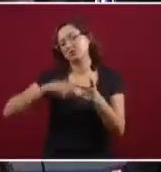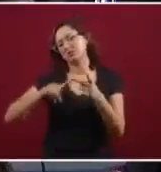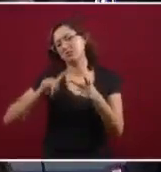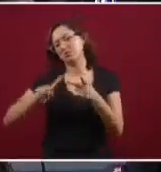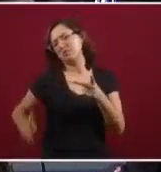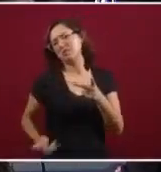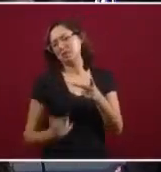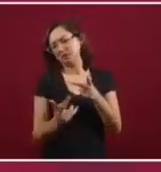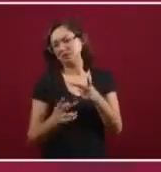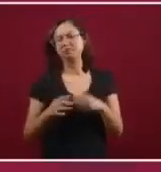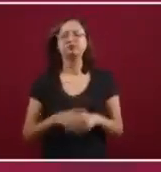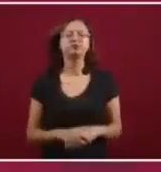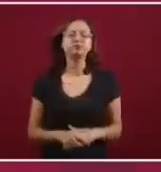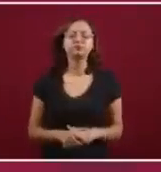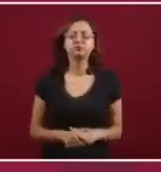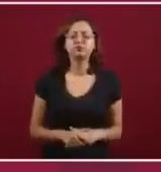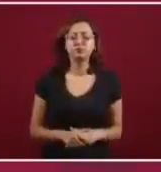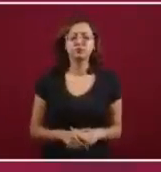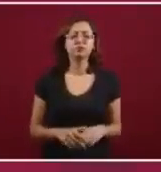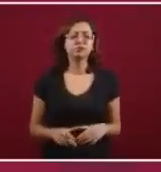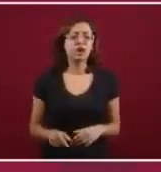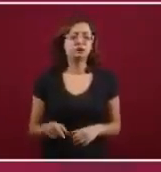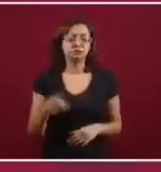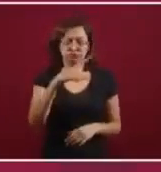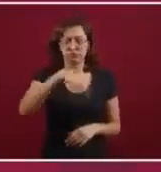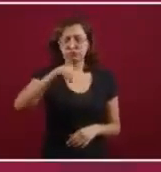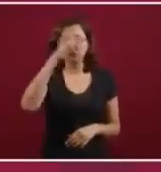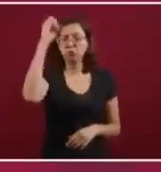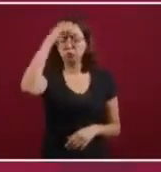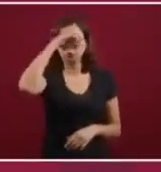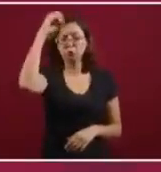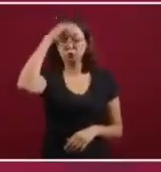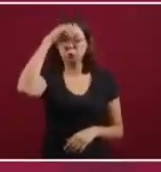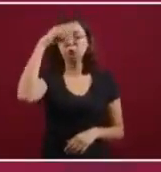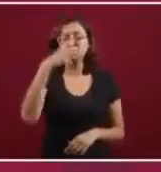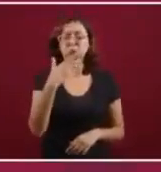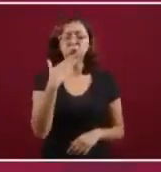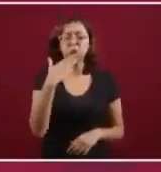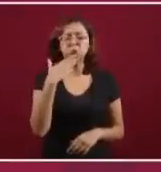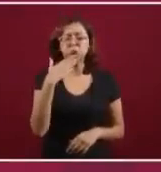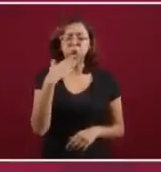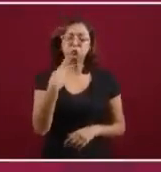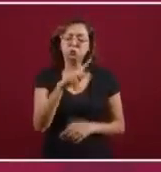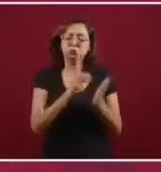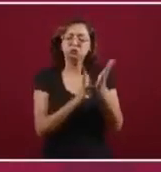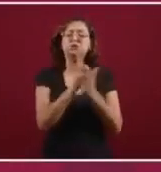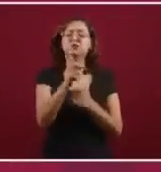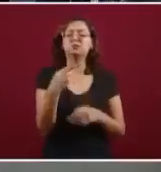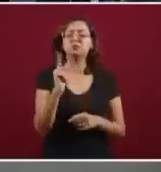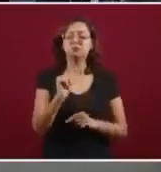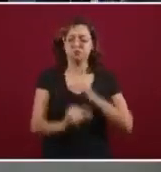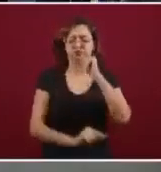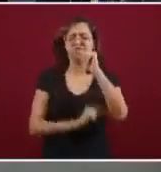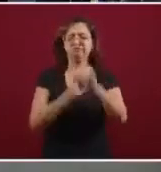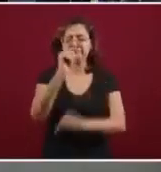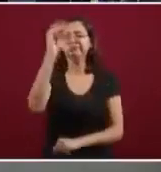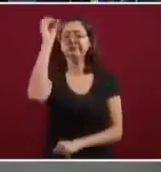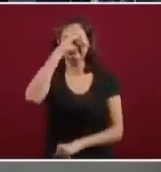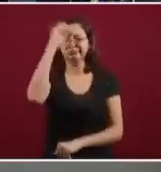Pues están en su derecho, pero ahí van ir cambiando de parecer poco a poco, cuando tengan